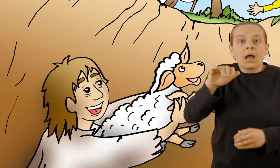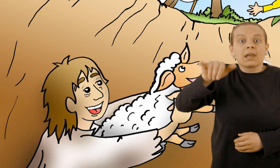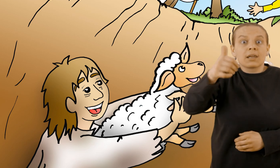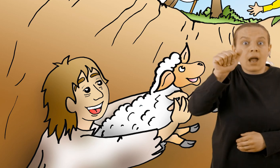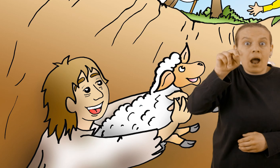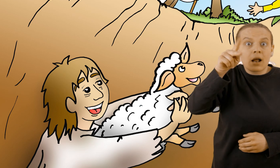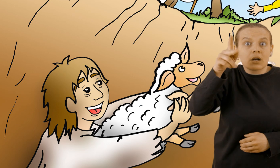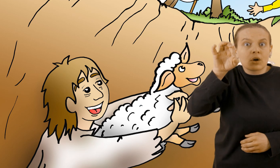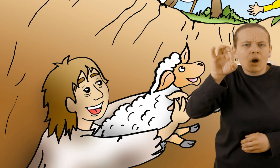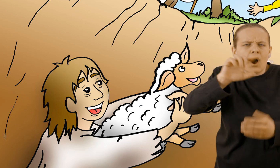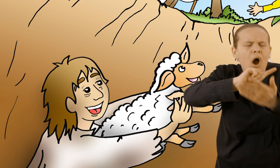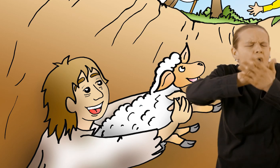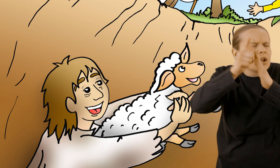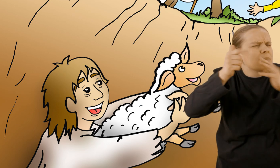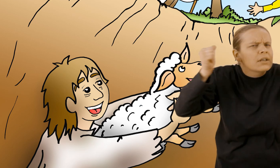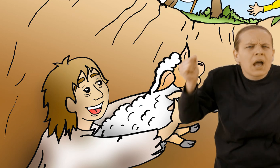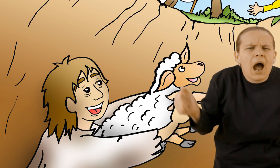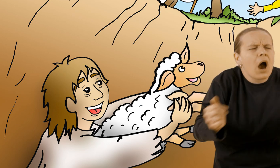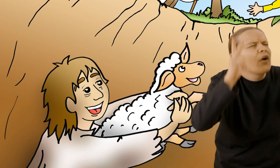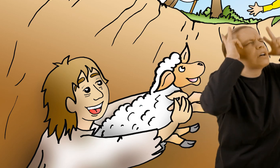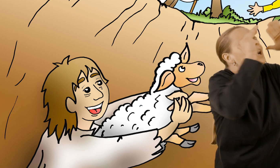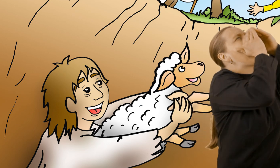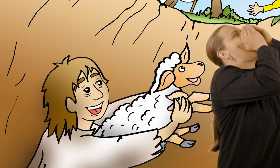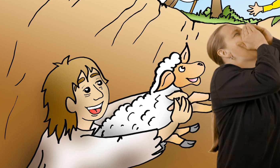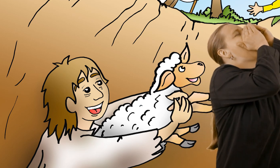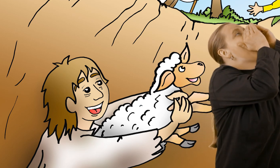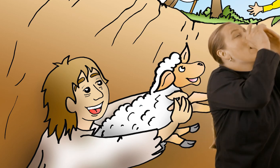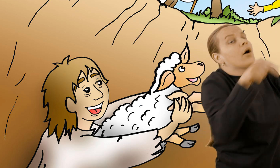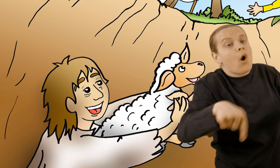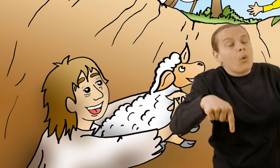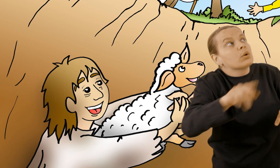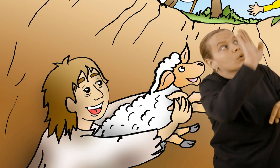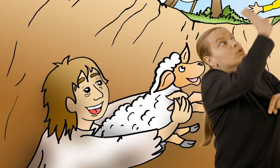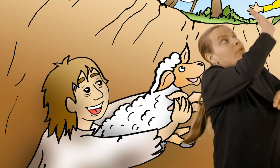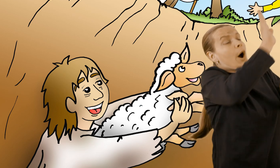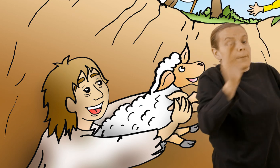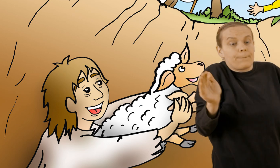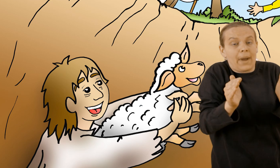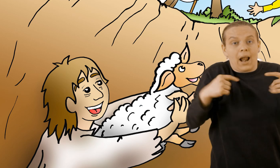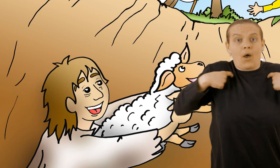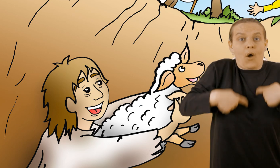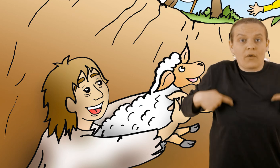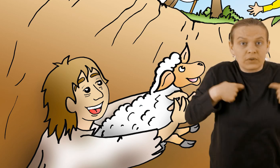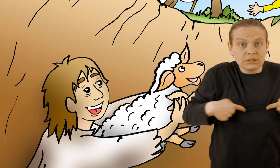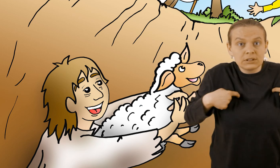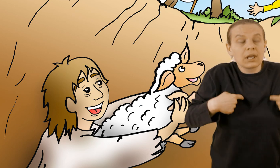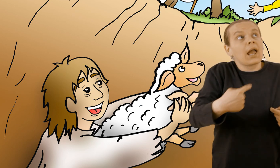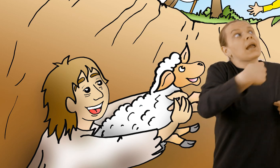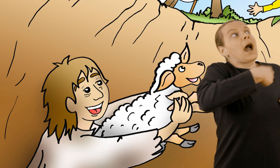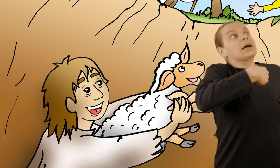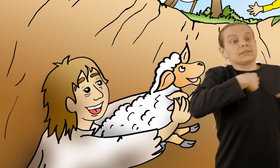Kad ih je Janko (J-A-N-K-O) čuo, vikne što je jače mogao: "Tu je vaše janje, a tu sam i ja,